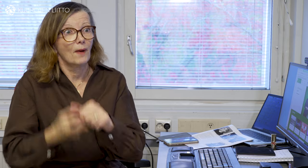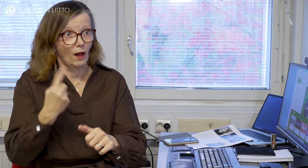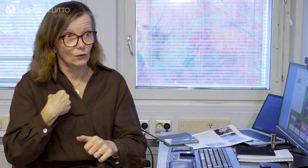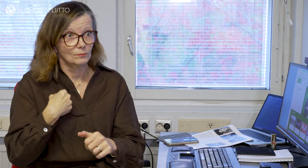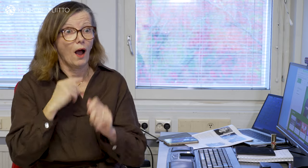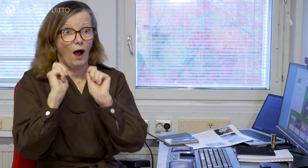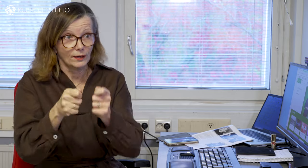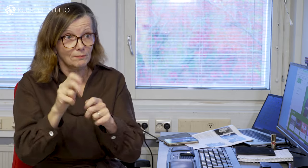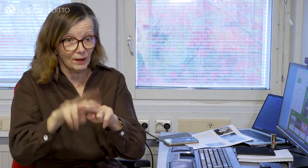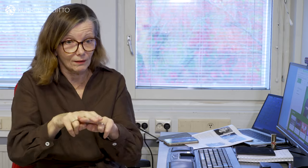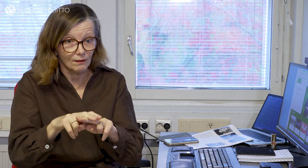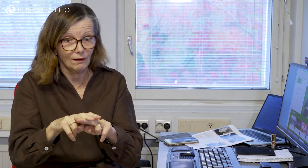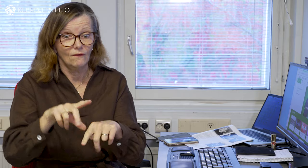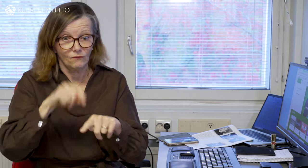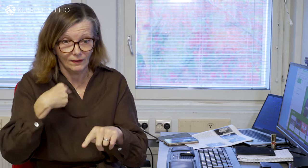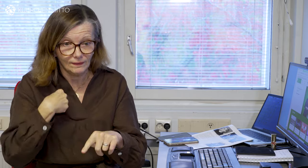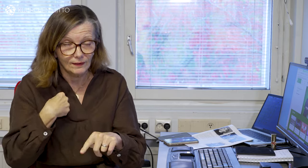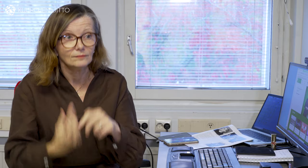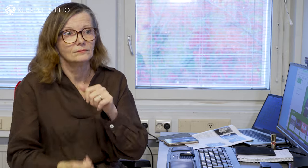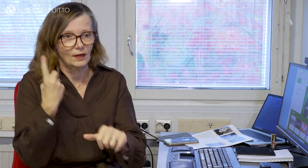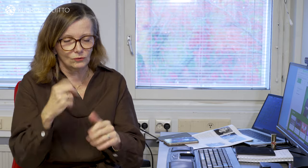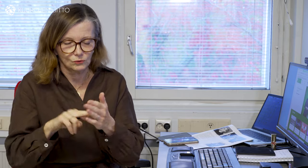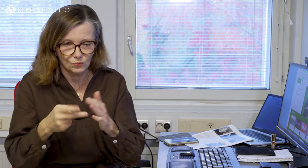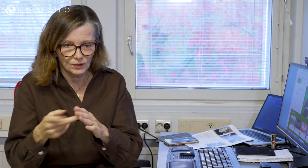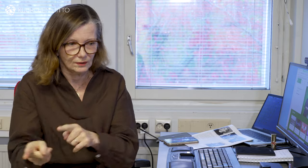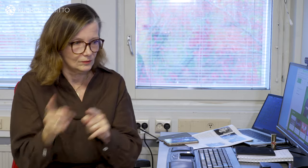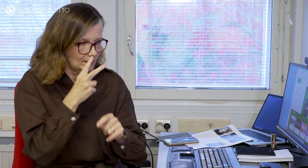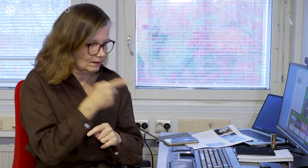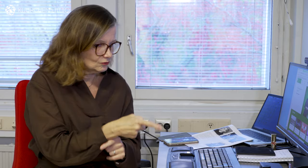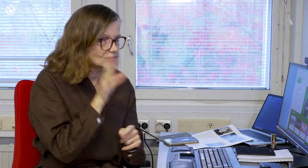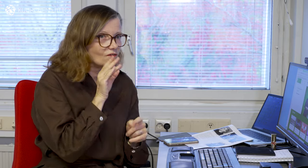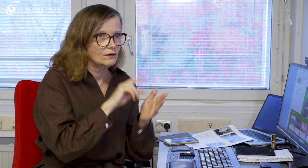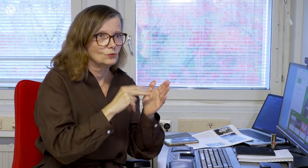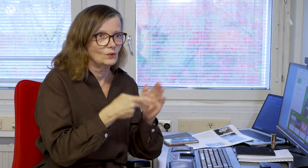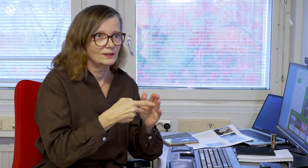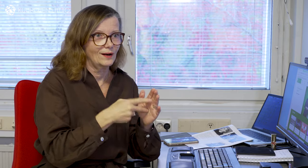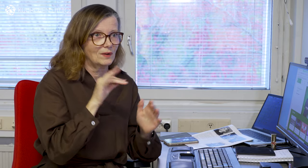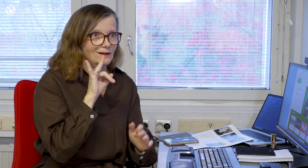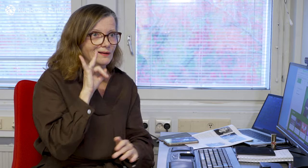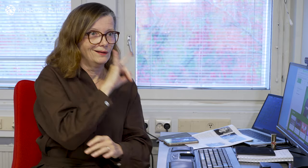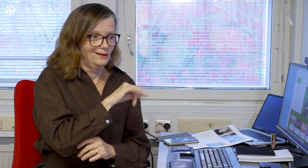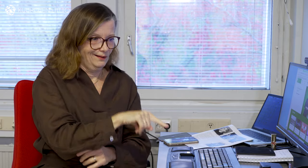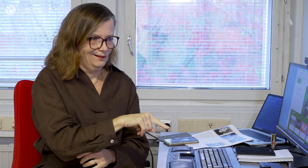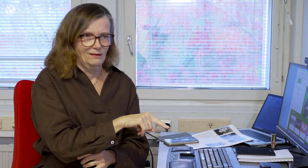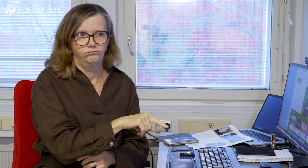Hain paikkaa ja minut valittiin siihen. Aloitin lukemalla 7 vuotta vanhan suunnitelman.